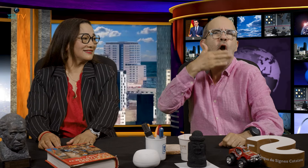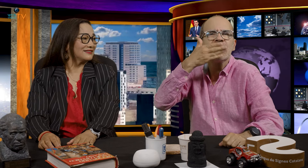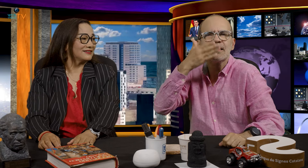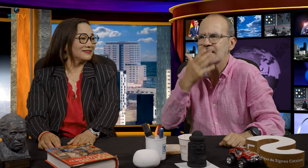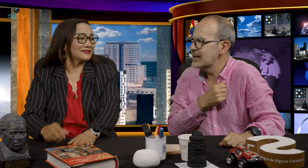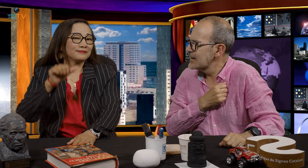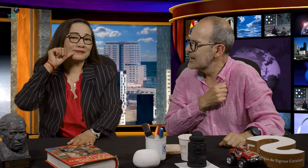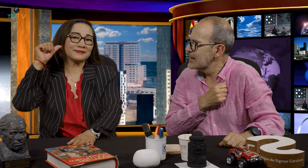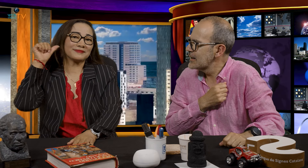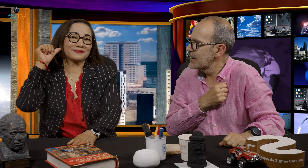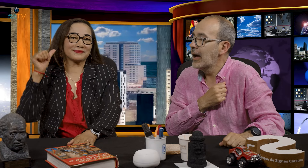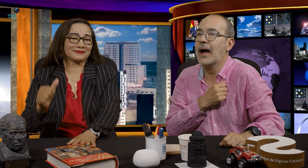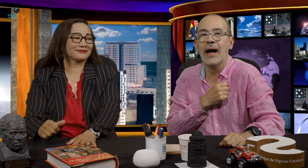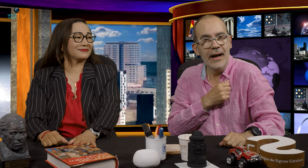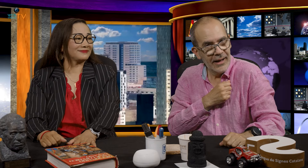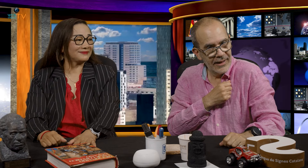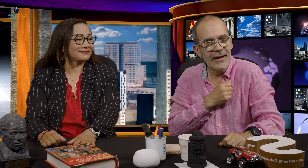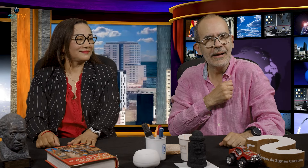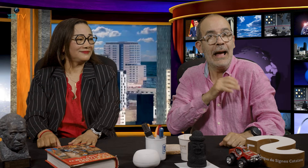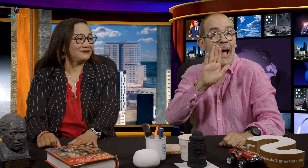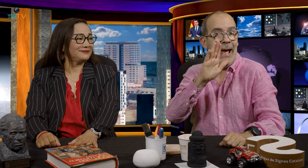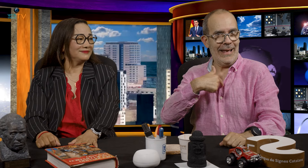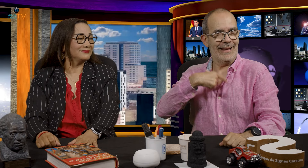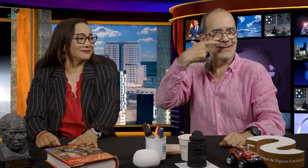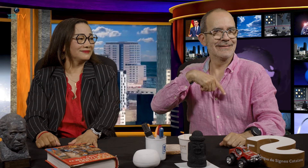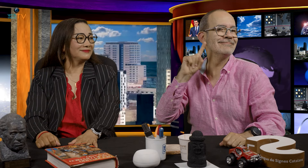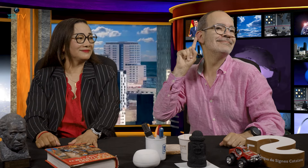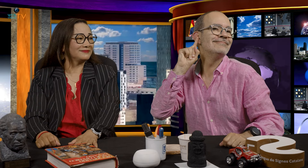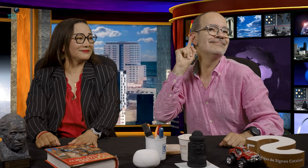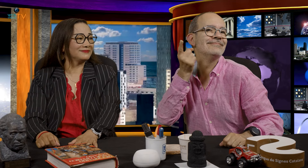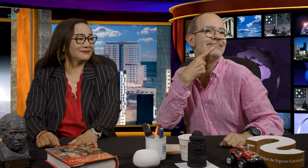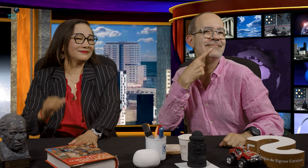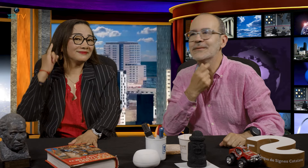¿”Oyente”? Ah, y ¿”soy una persona sorda”?